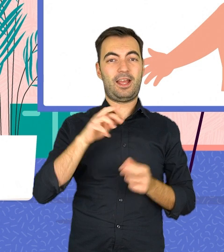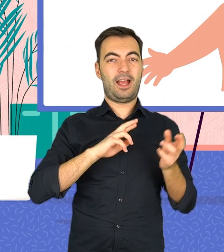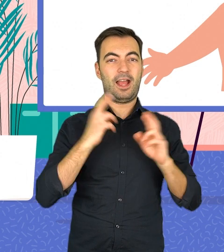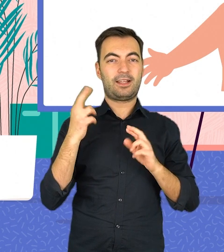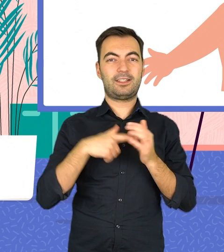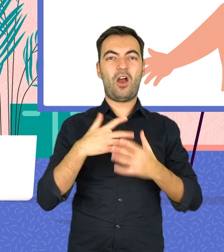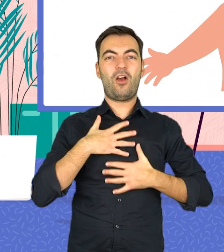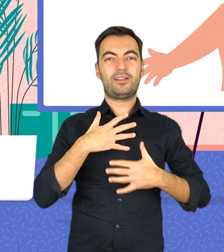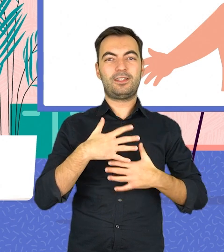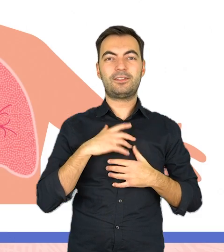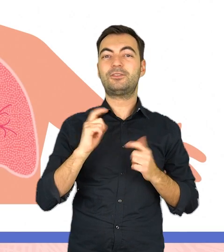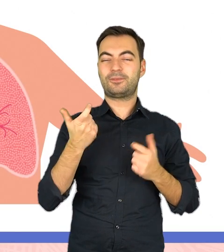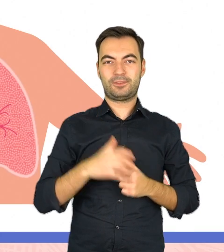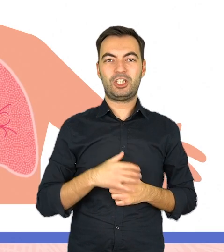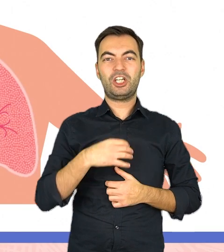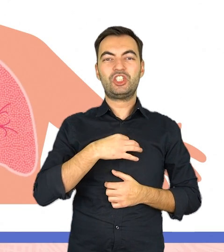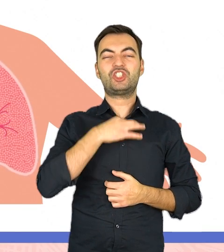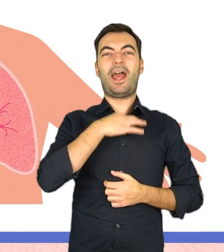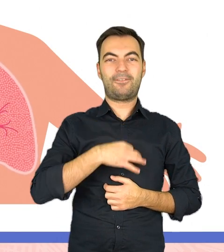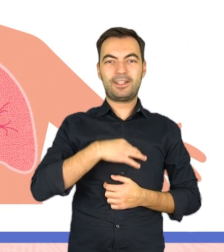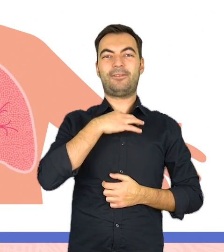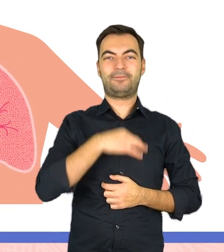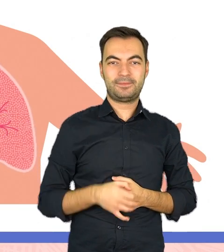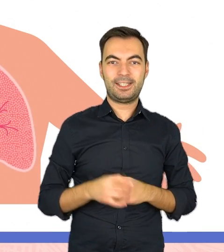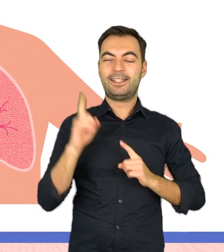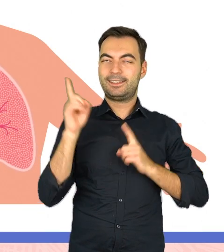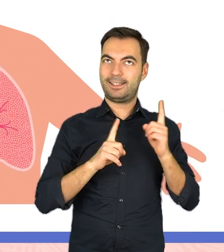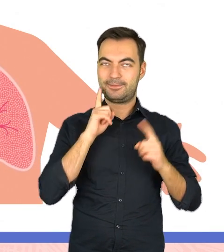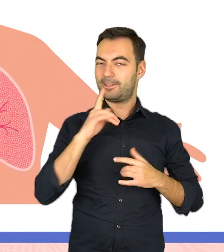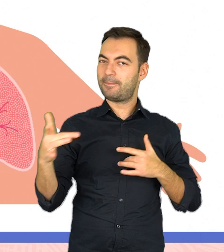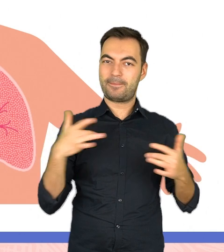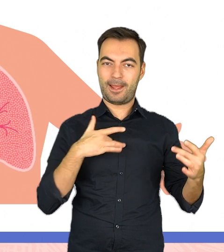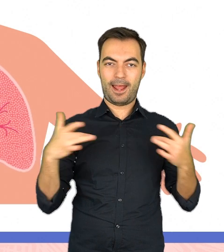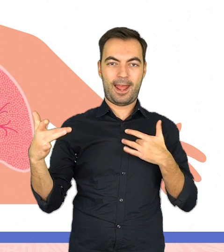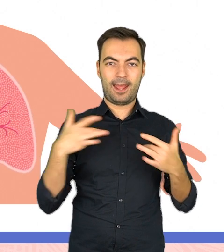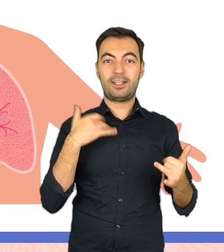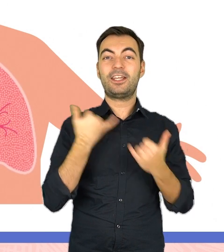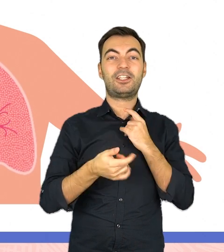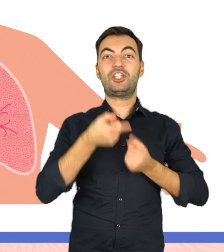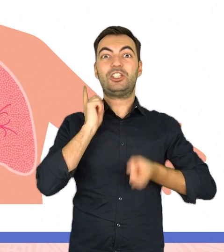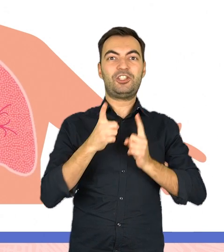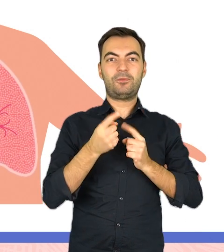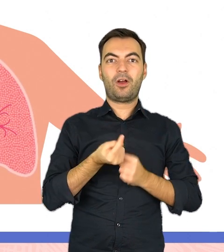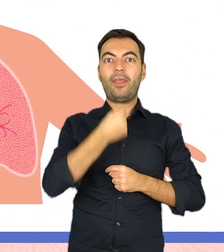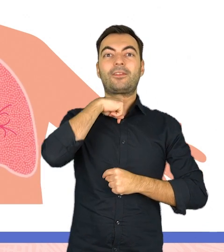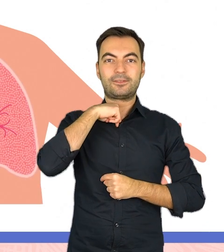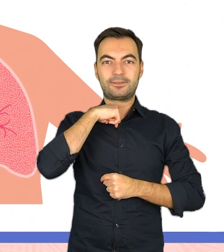związany z oddychaniem. To czkawka która czasami męczy nas jeśli zbyt szybko coś połknęliśmy.